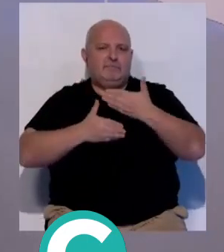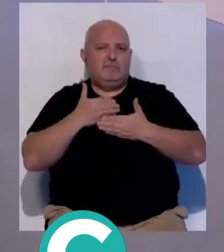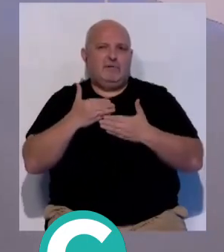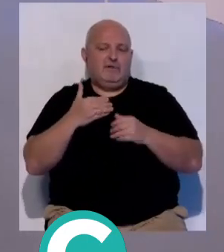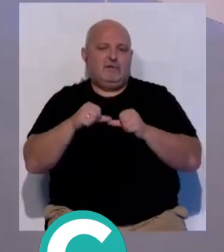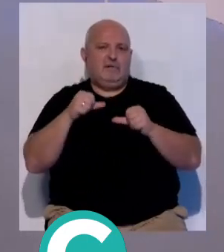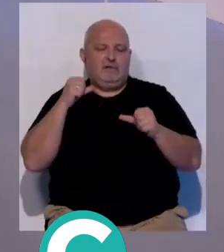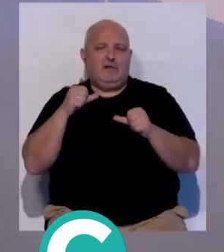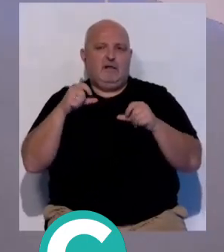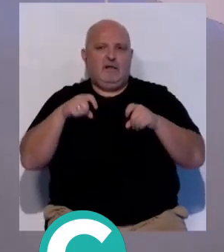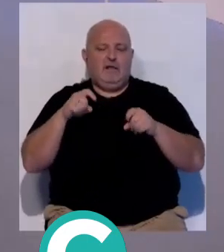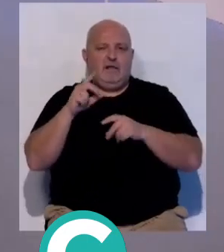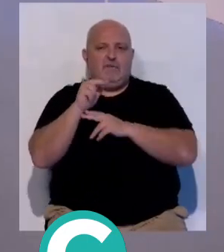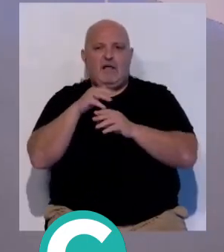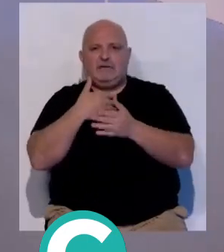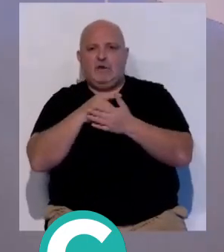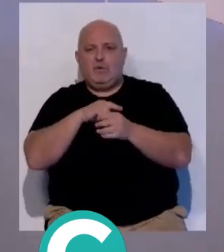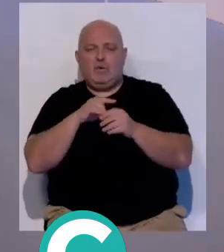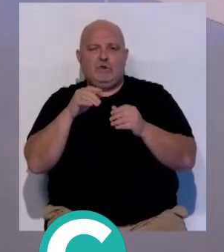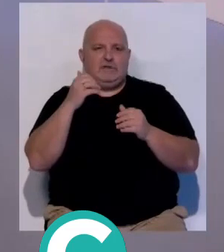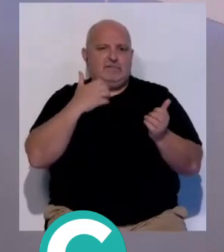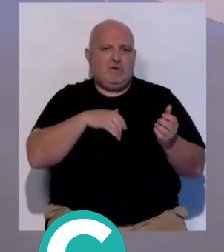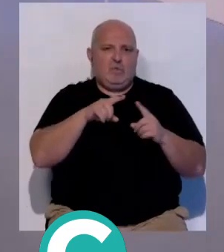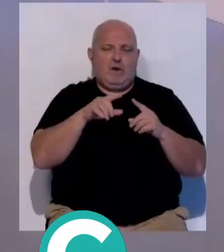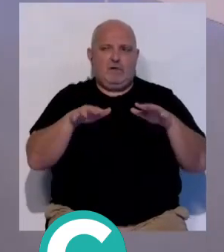Cádiz que ha dado descanso desde el viernes hasta el lunes Sevilla igual da un solo día de descanso